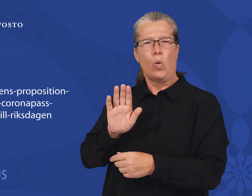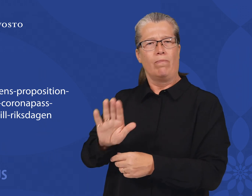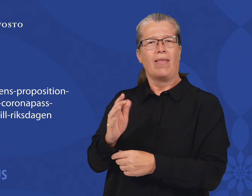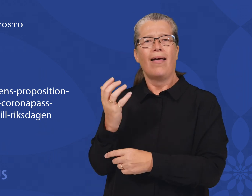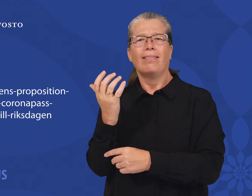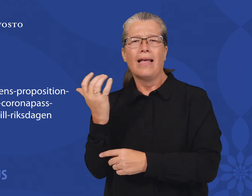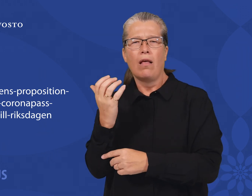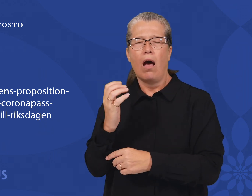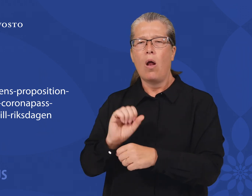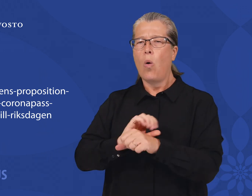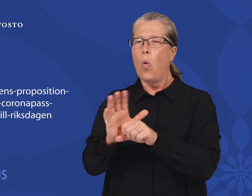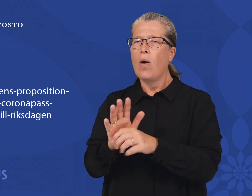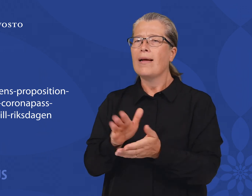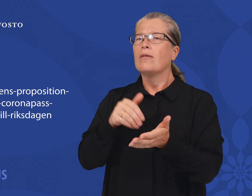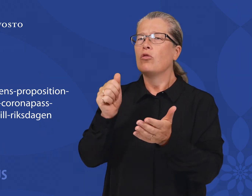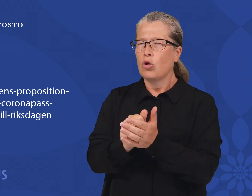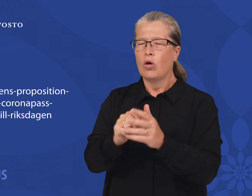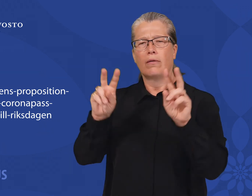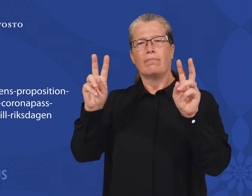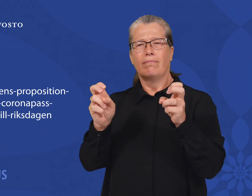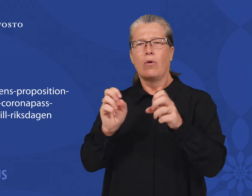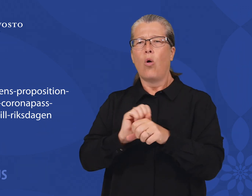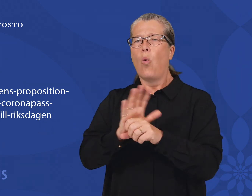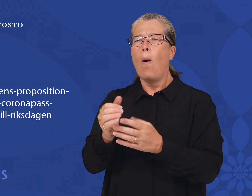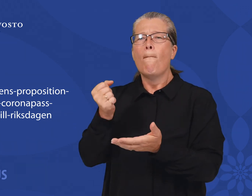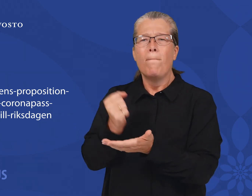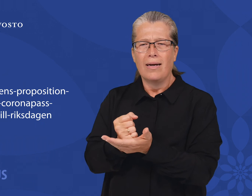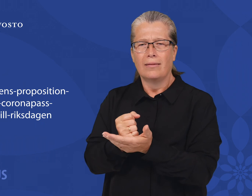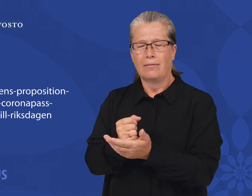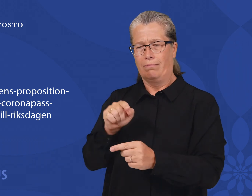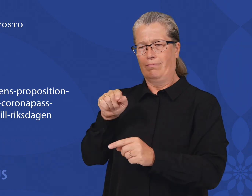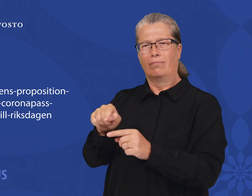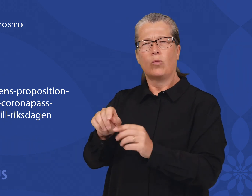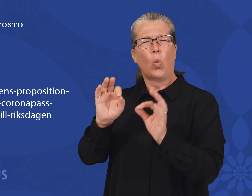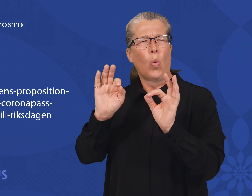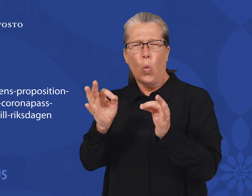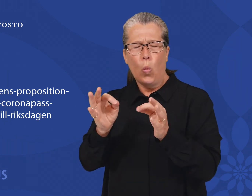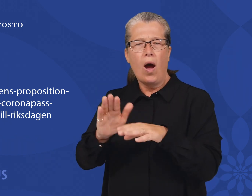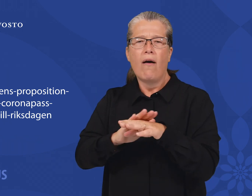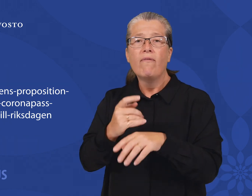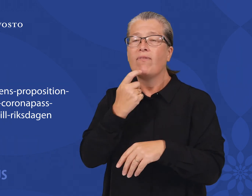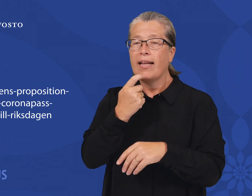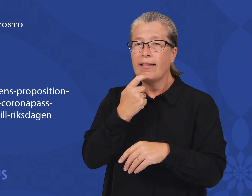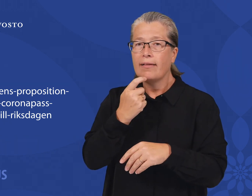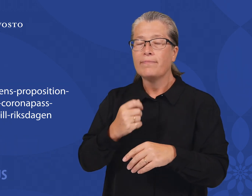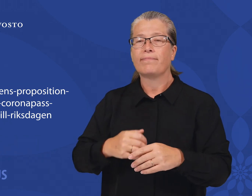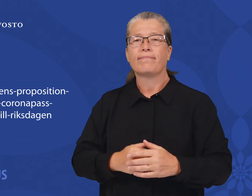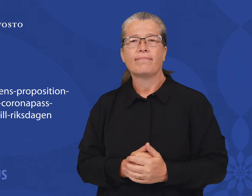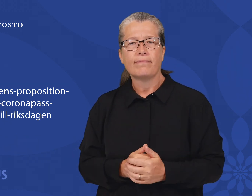den nationella användningen av EU:s digitala coronaintyg, dvs. coronapasset.